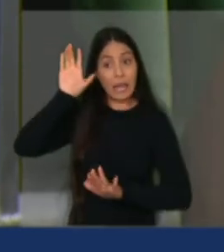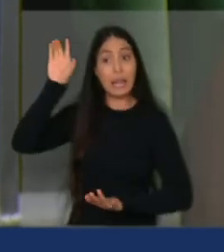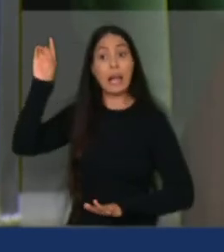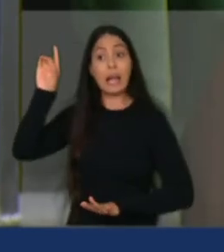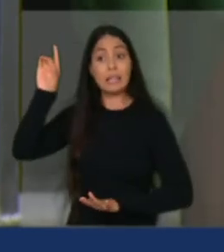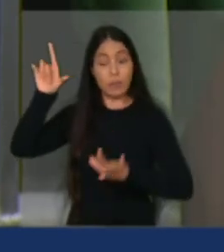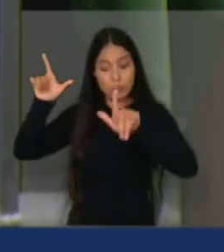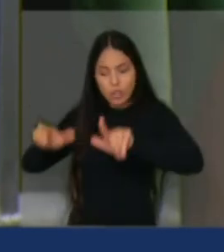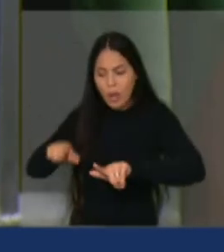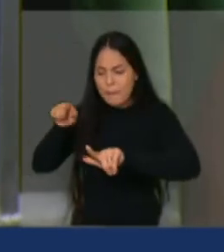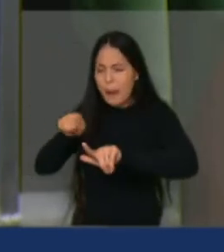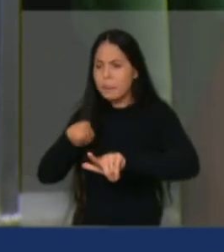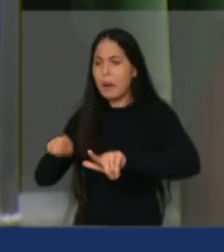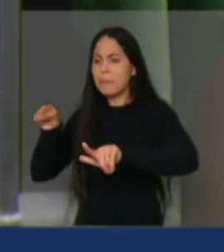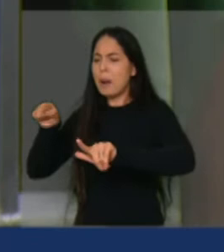FOI PNAINT ADA, NUNCA HOUVE UM CASO SEQUER, DE QUE HOUVESSE